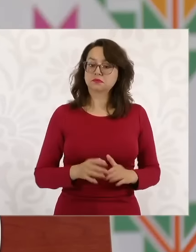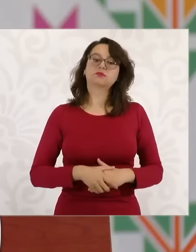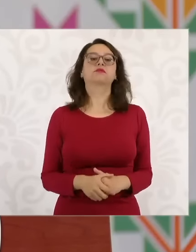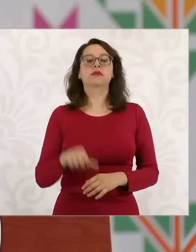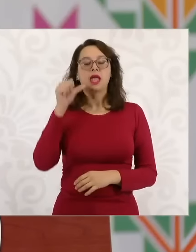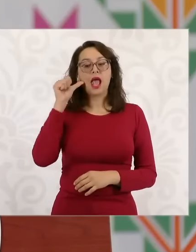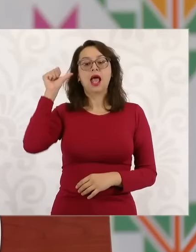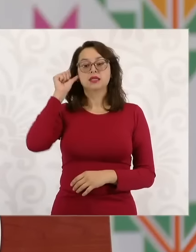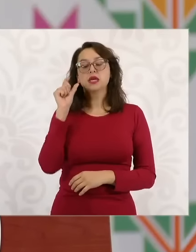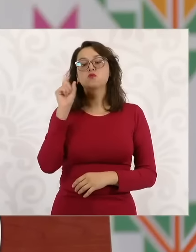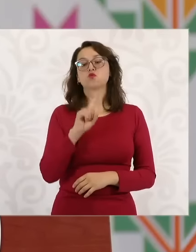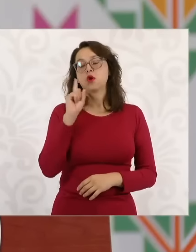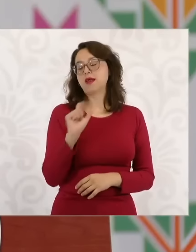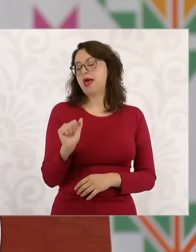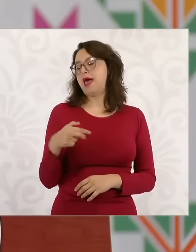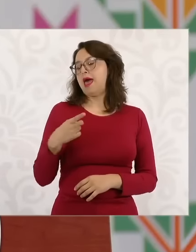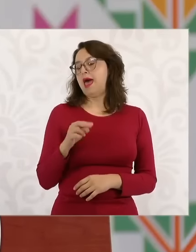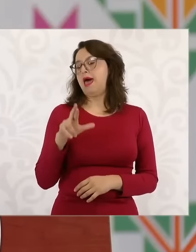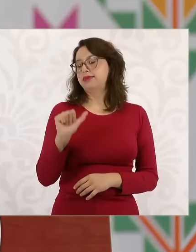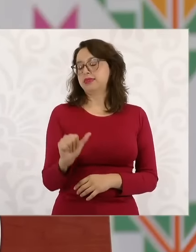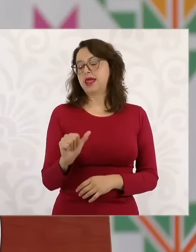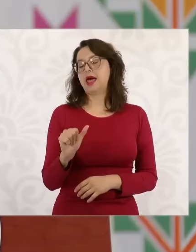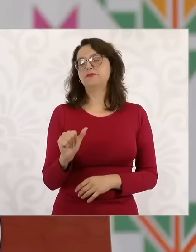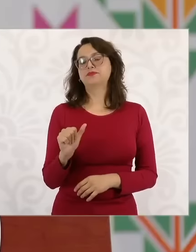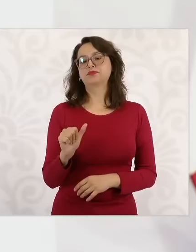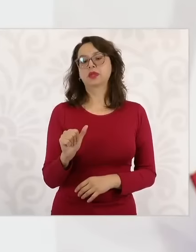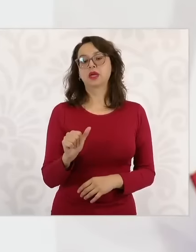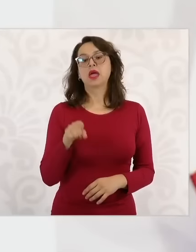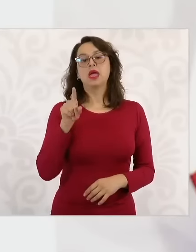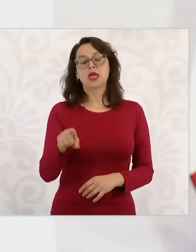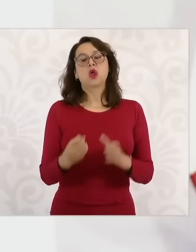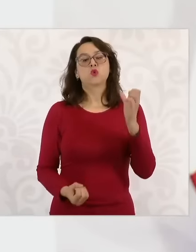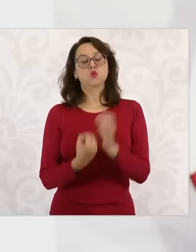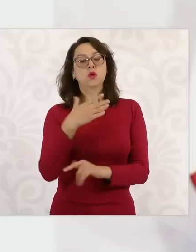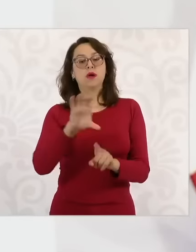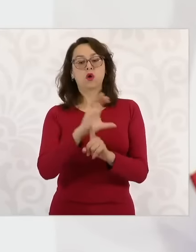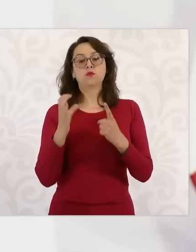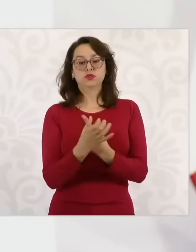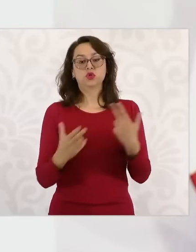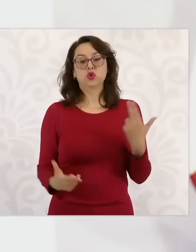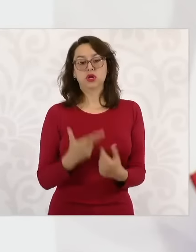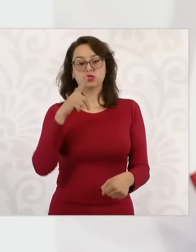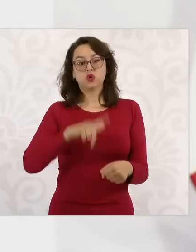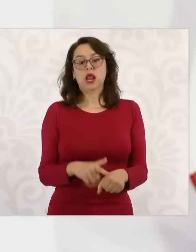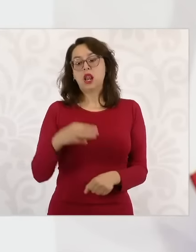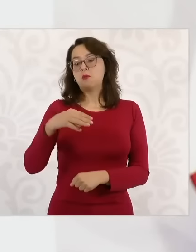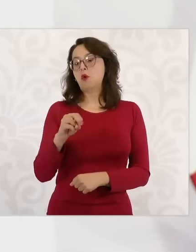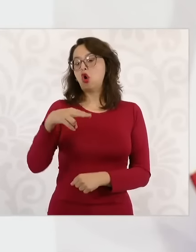a Andrea Marván, que es de la nueva Comisión Nacional Antimonopolio, lo que en su momento